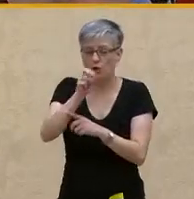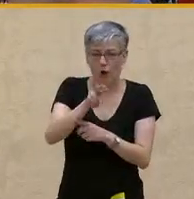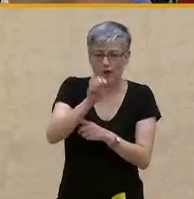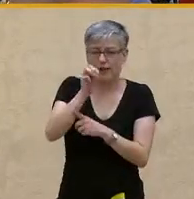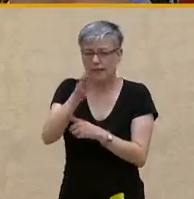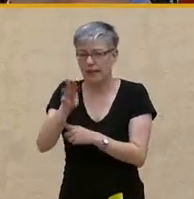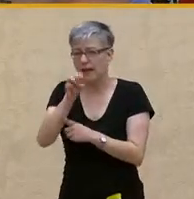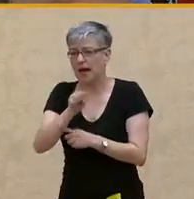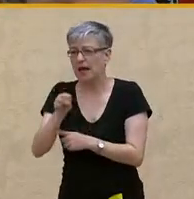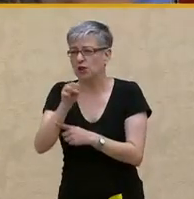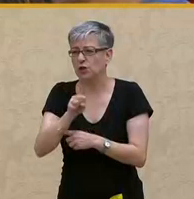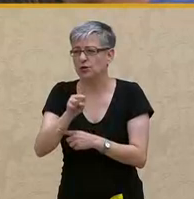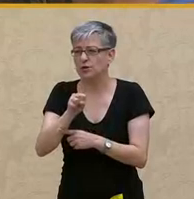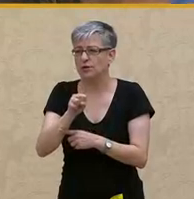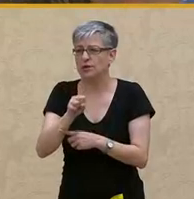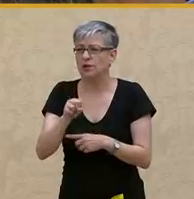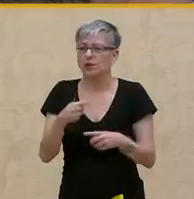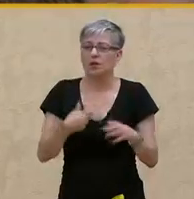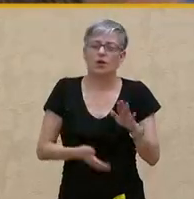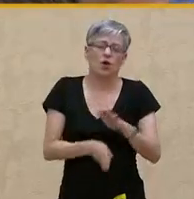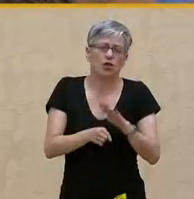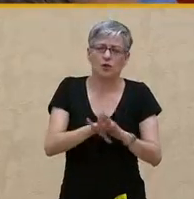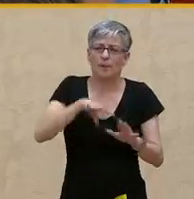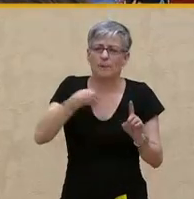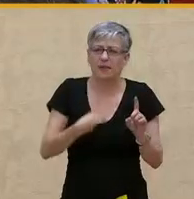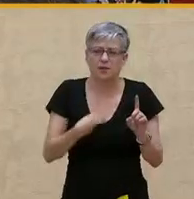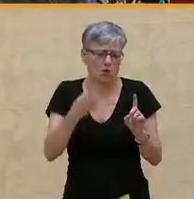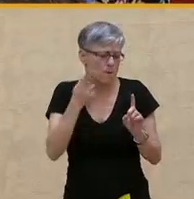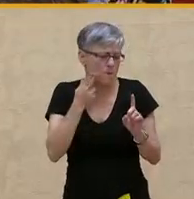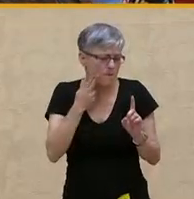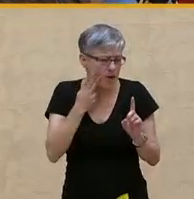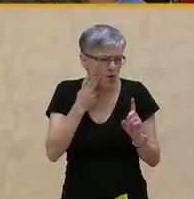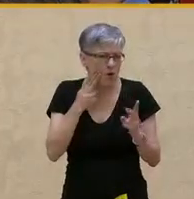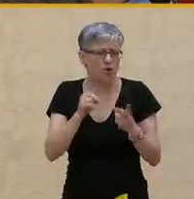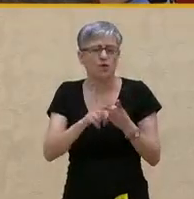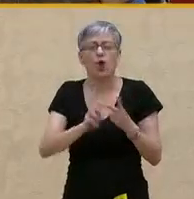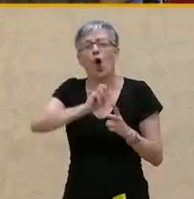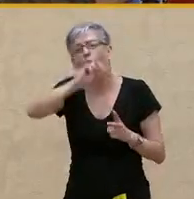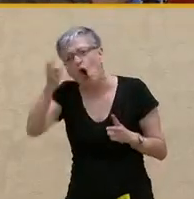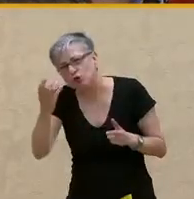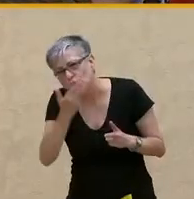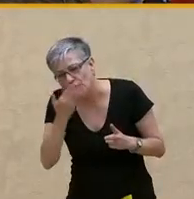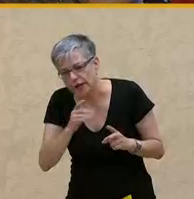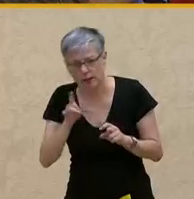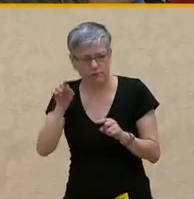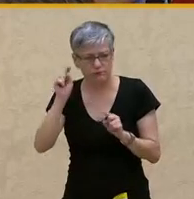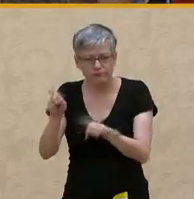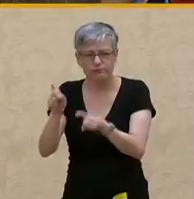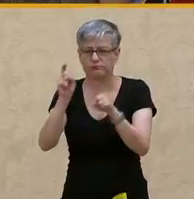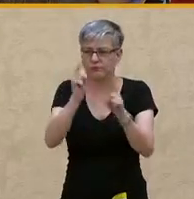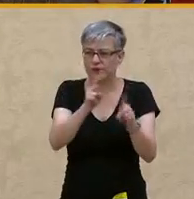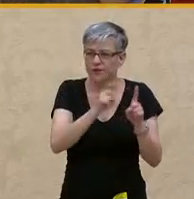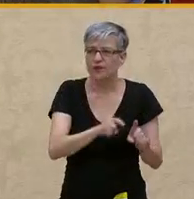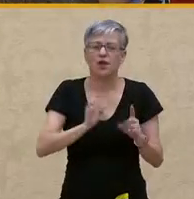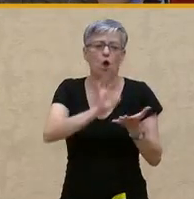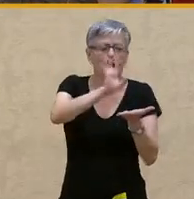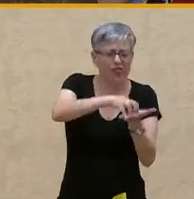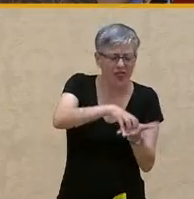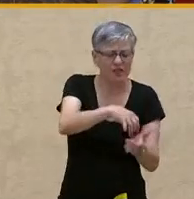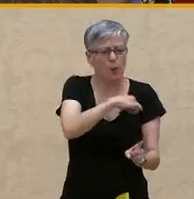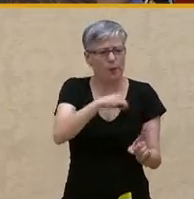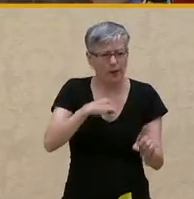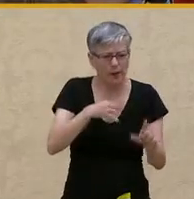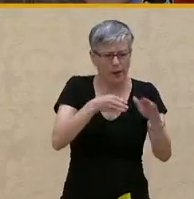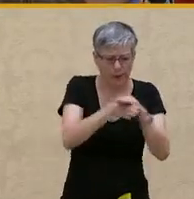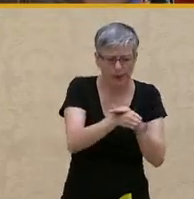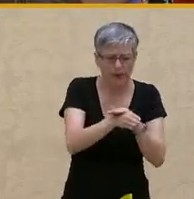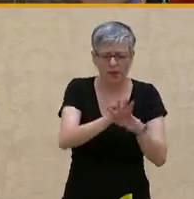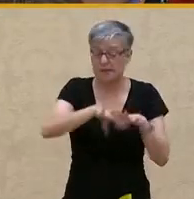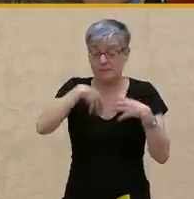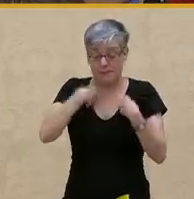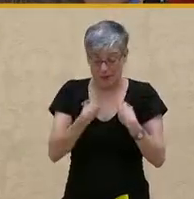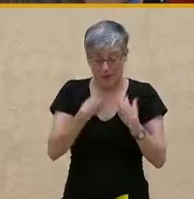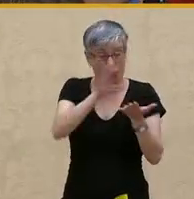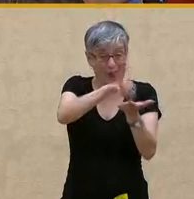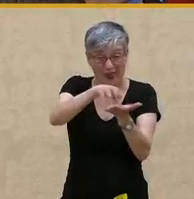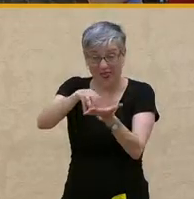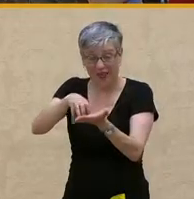seguía con sus miedos, fuimos a otro centro privado, y en los mismos centros me decían